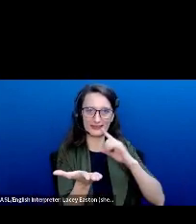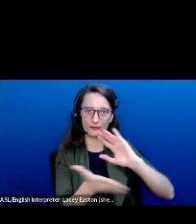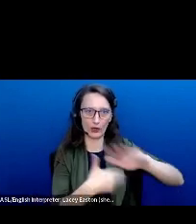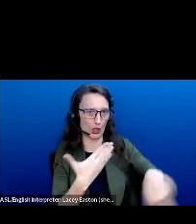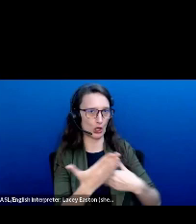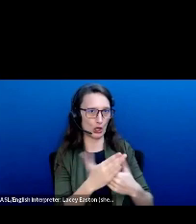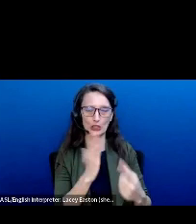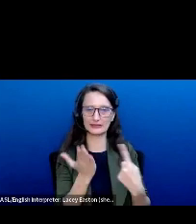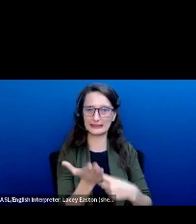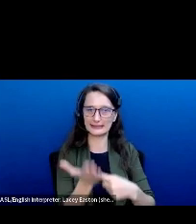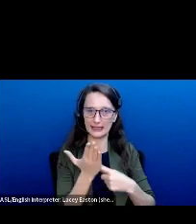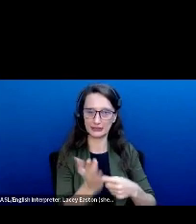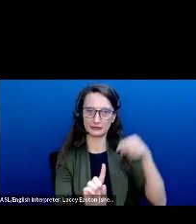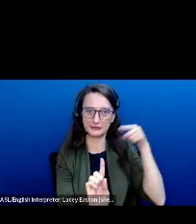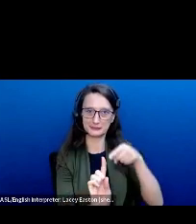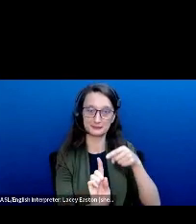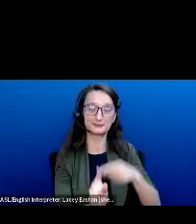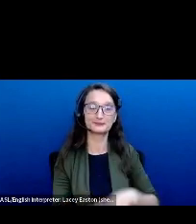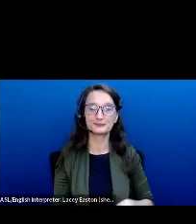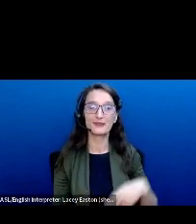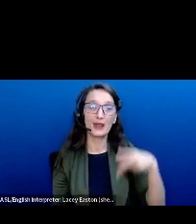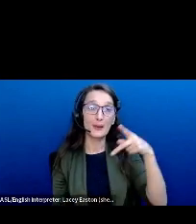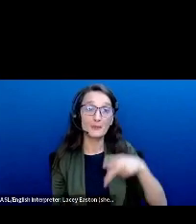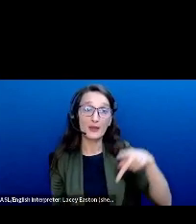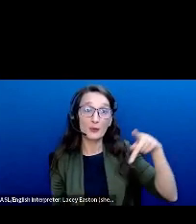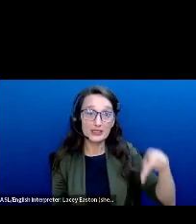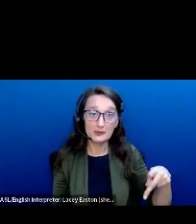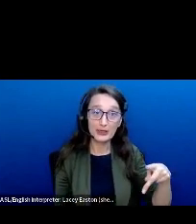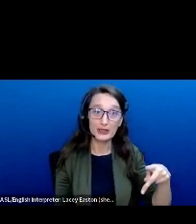Pathways to Partnership está haciendo muchas cosas